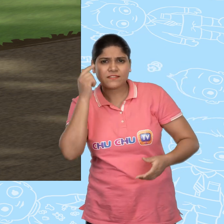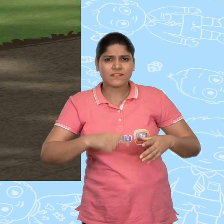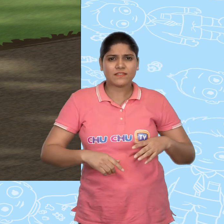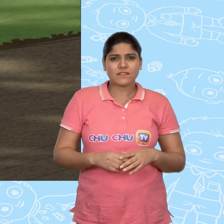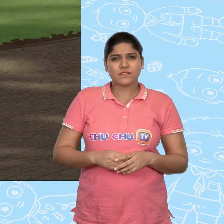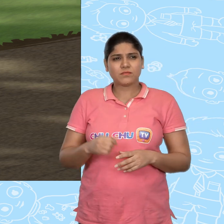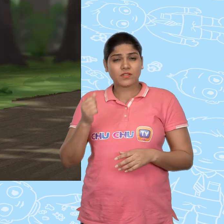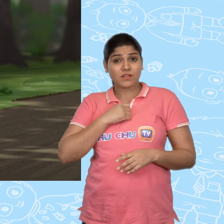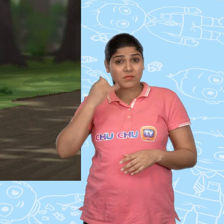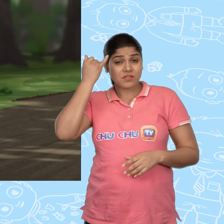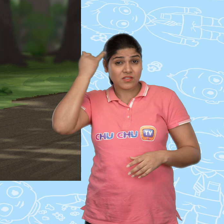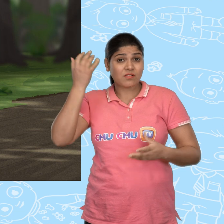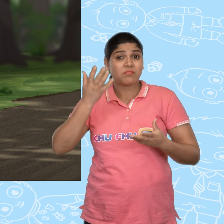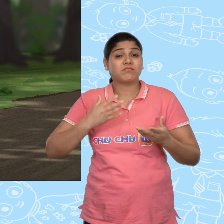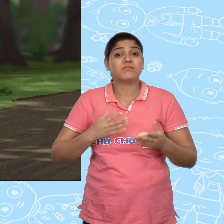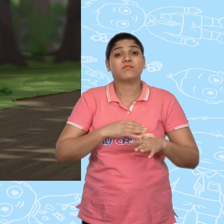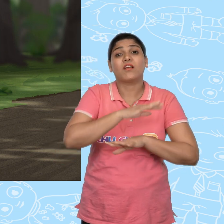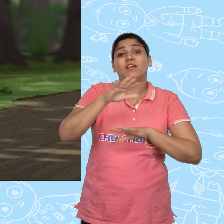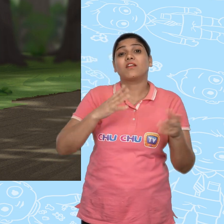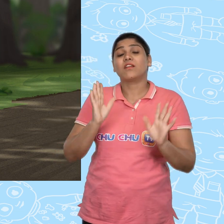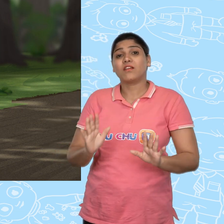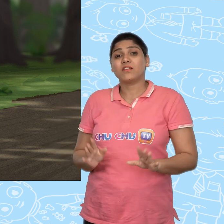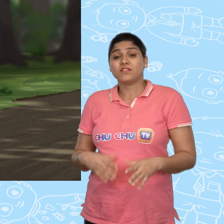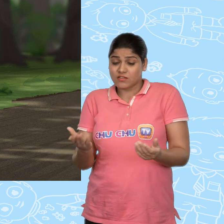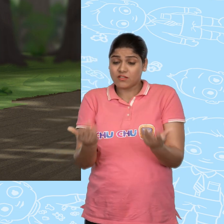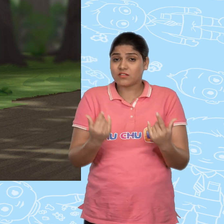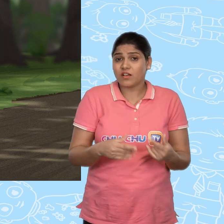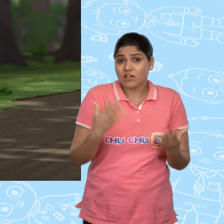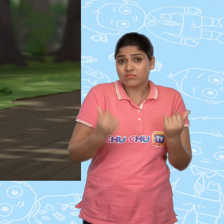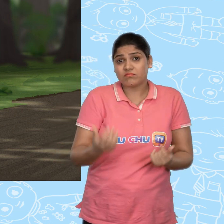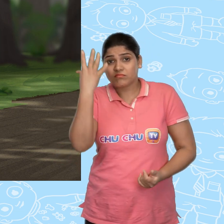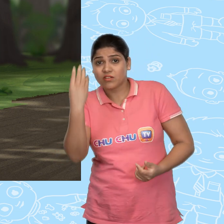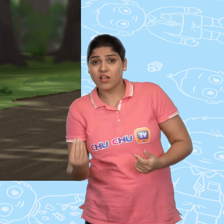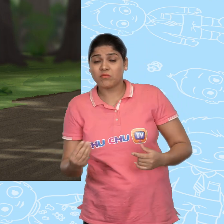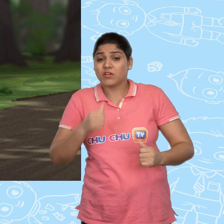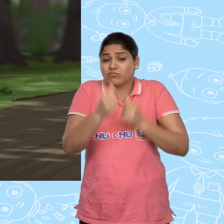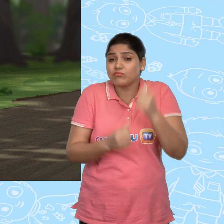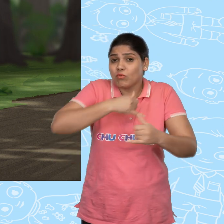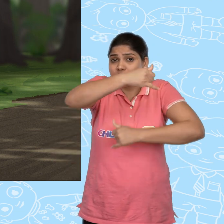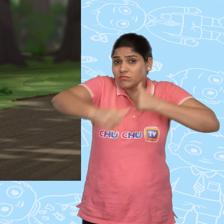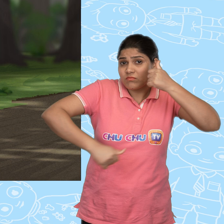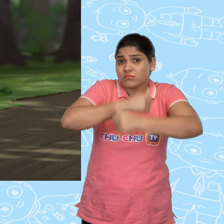हम्मम! मेरे पास एक योजना है श्रीमान हाथी। चलिए आज शाम एक दौड़ का मुकाबला करते हैं।